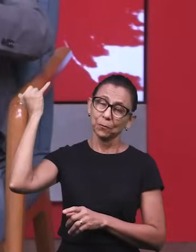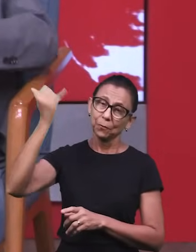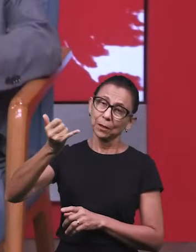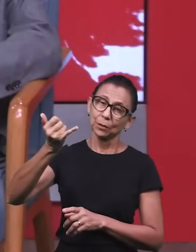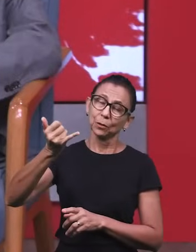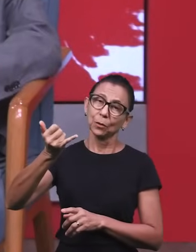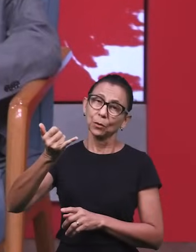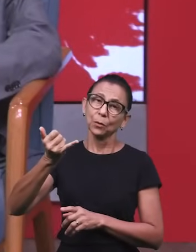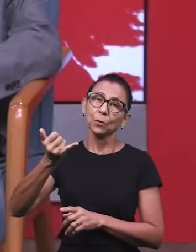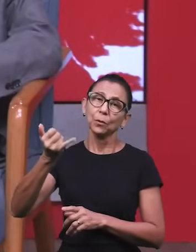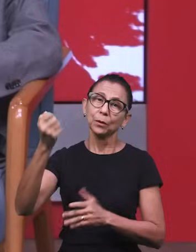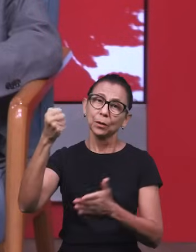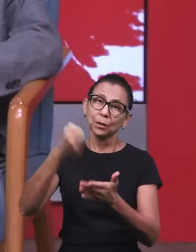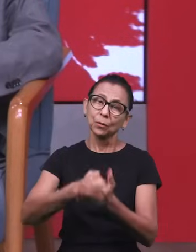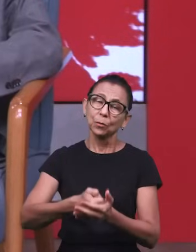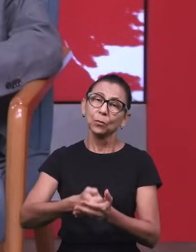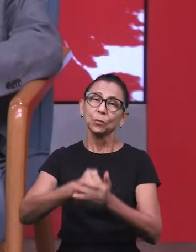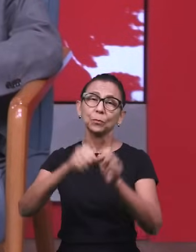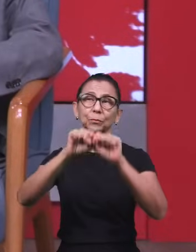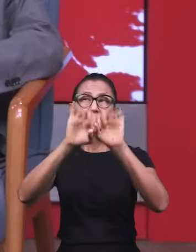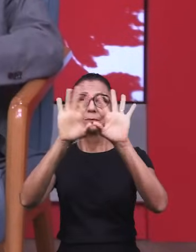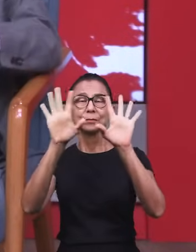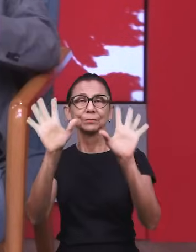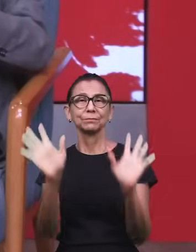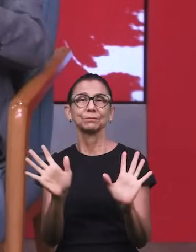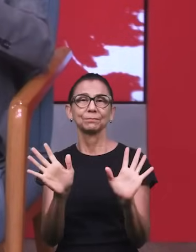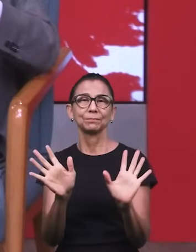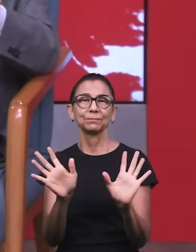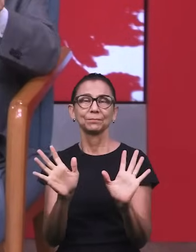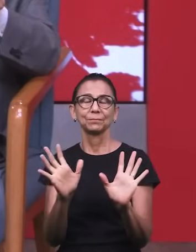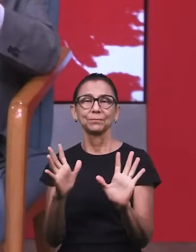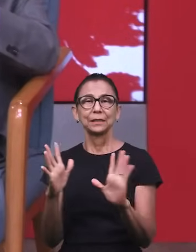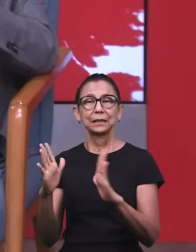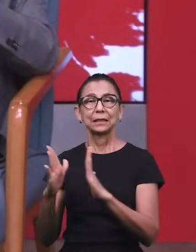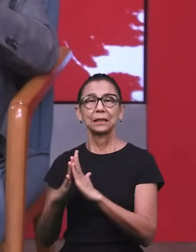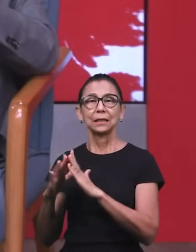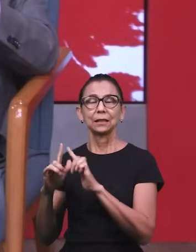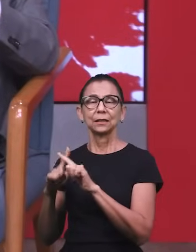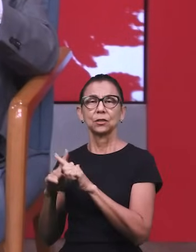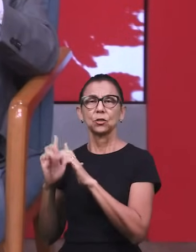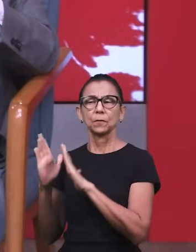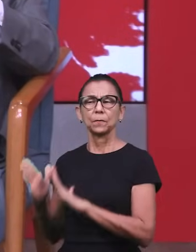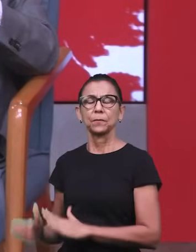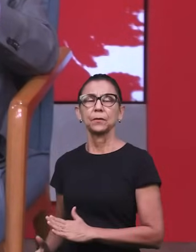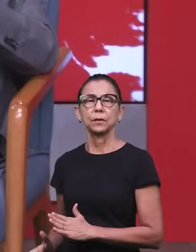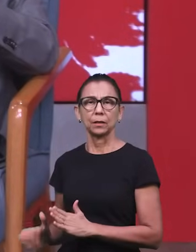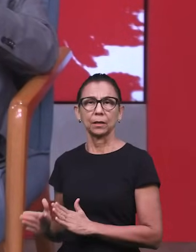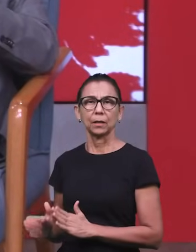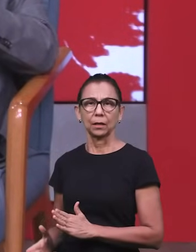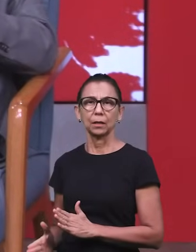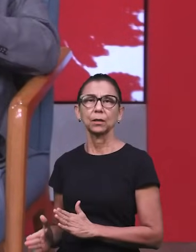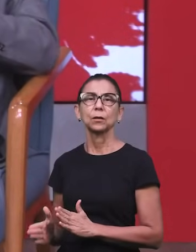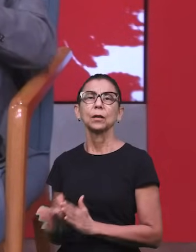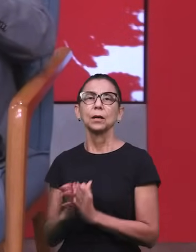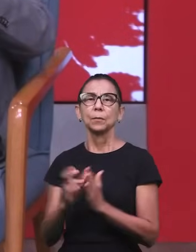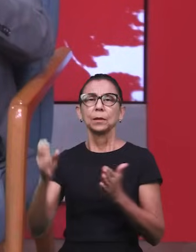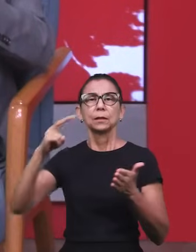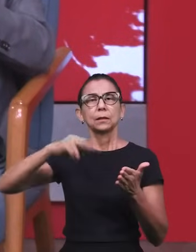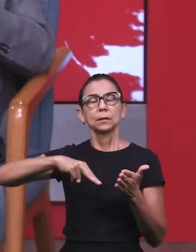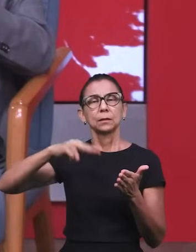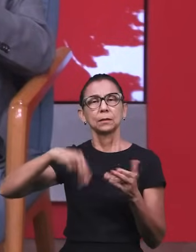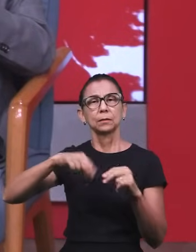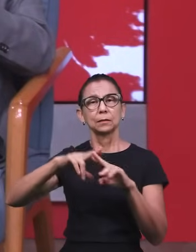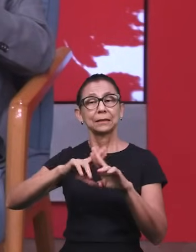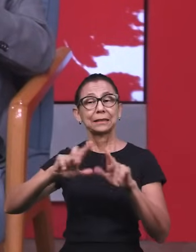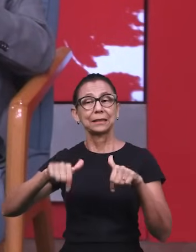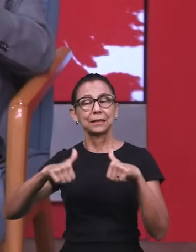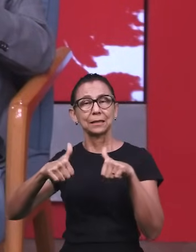Claro através da Revelação é a igreja verdadeira nessa hora ela entra na palavra pela operação do